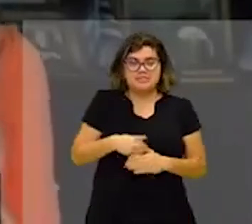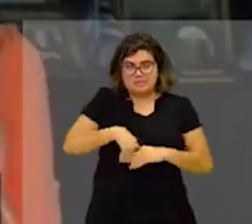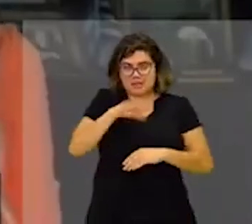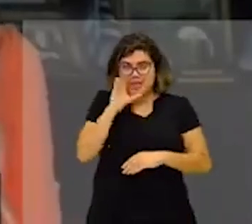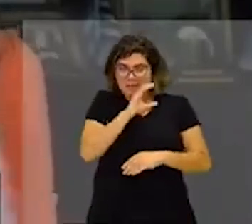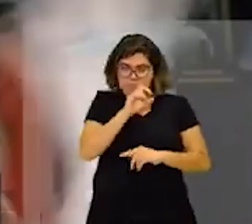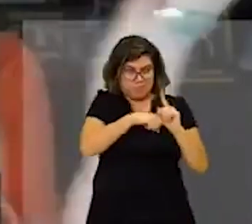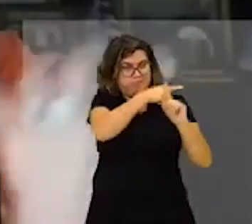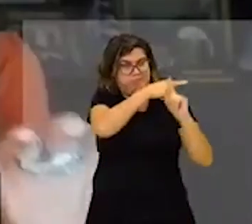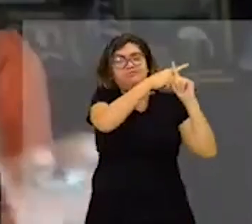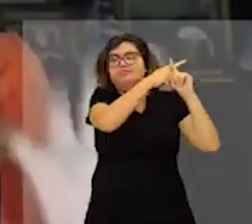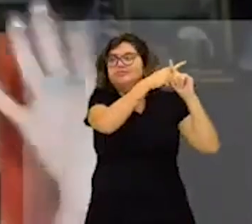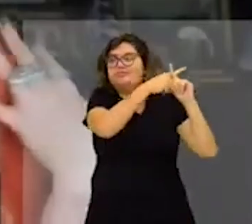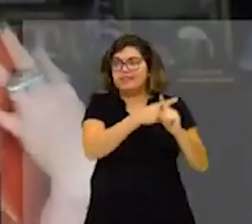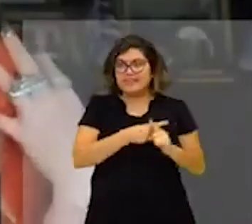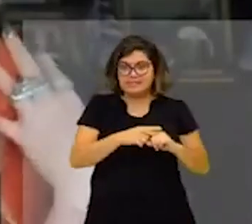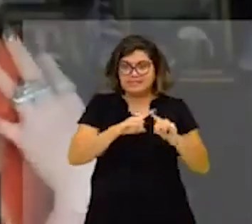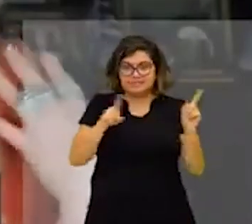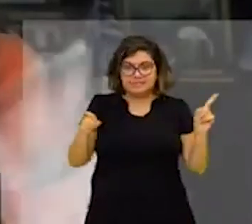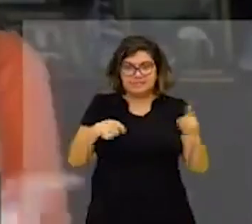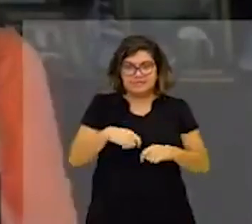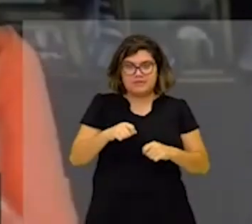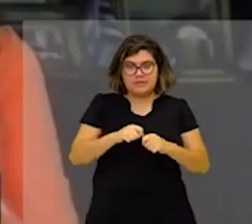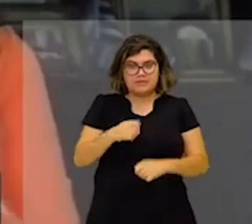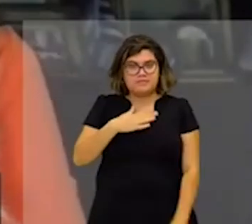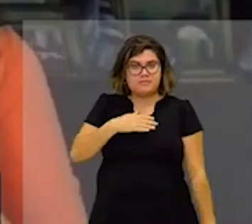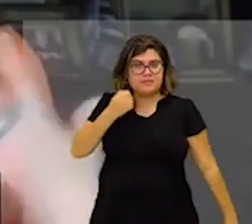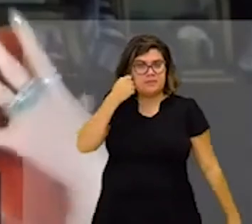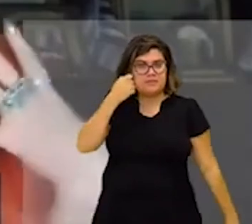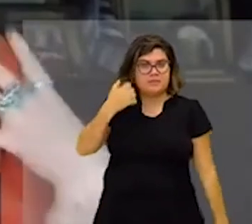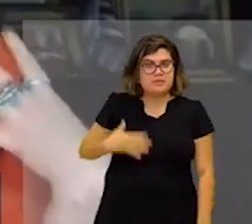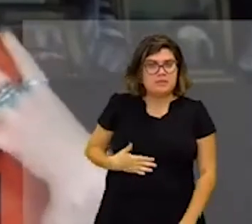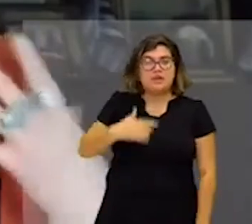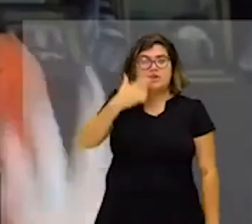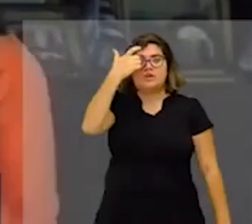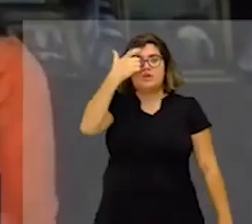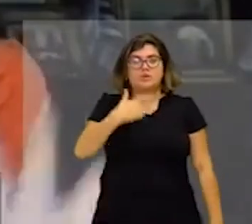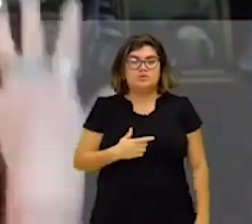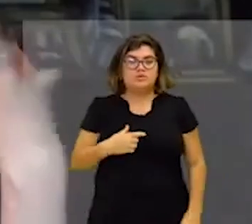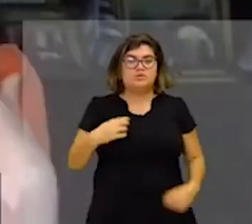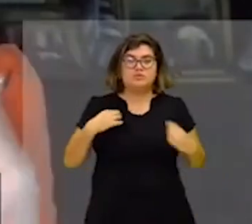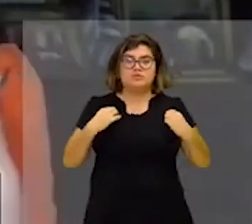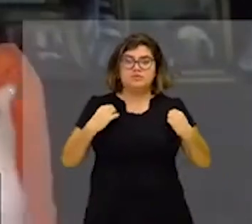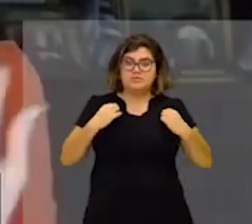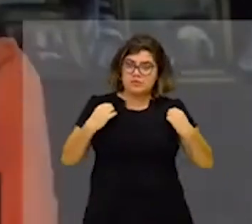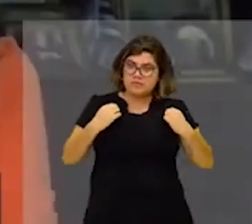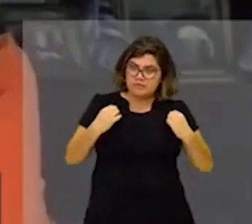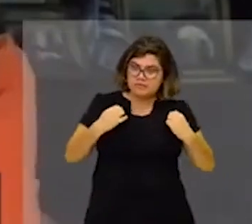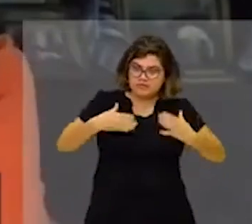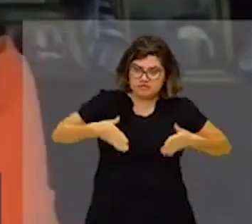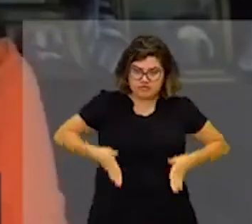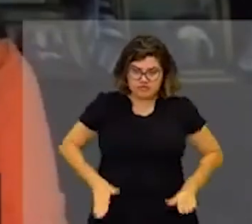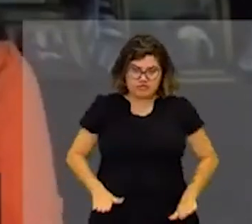ainda mas vamos fazer a minha alto inscrição eu estou com uma um vestido laranja sou loira tem